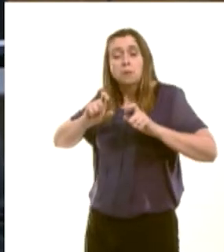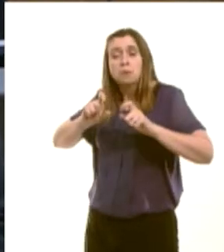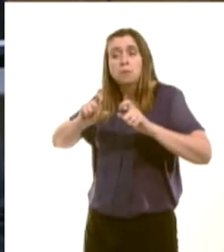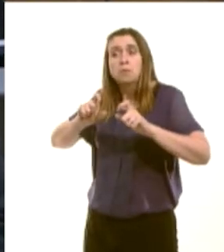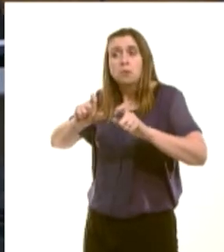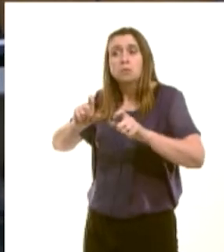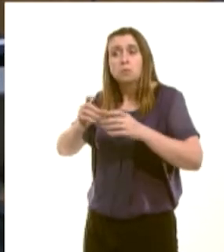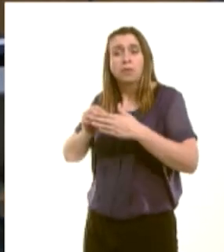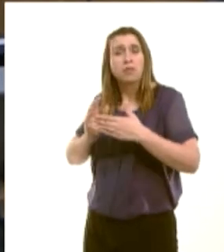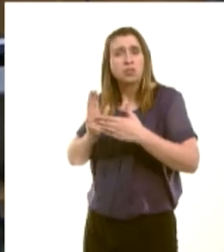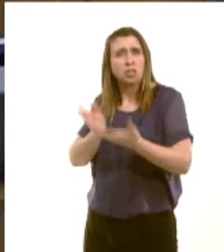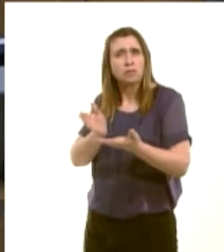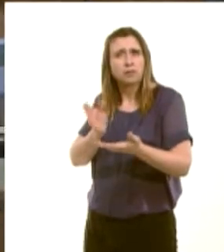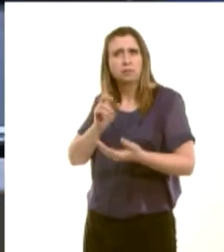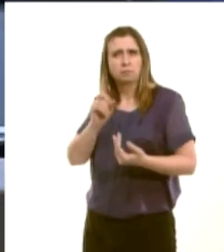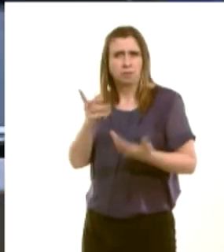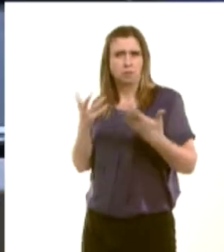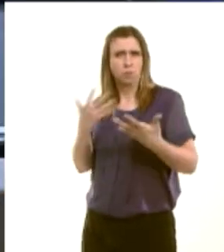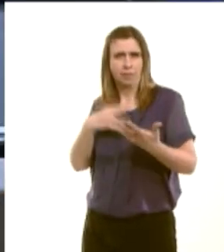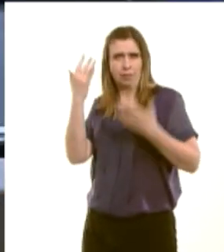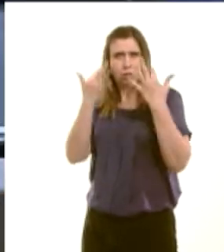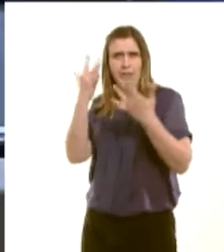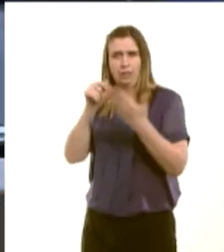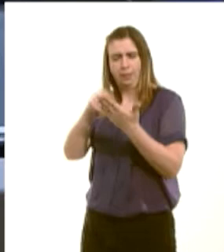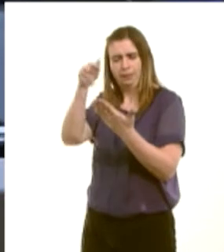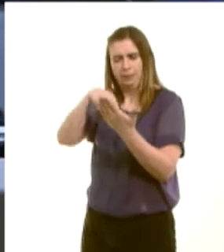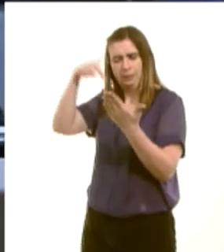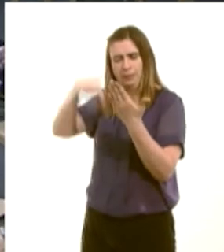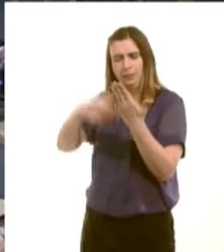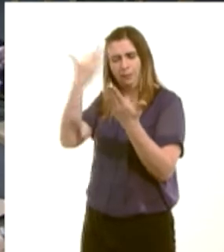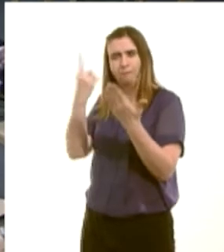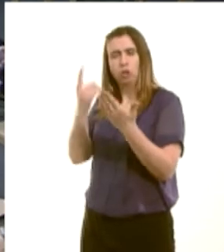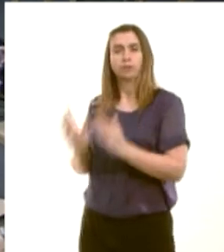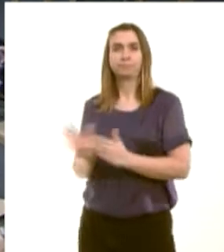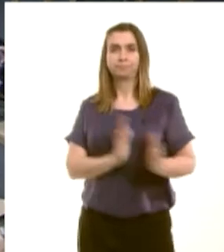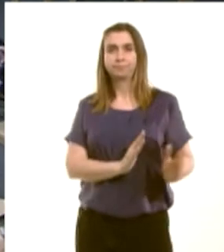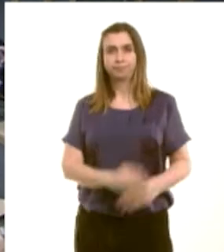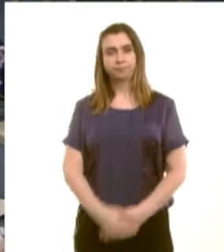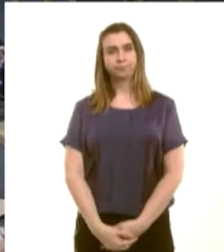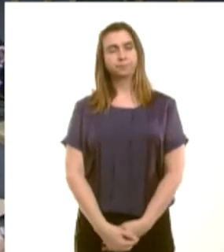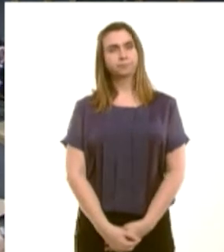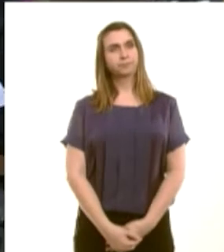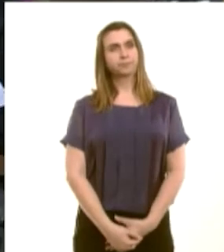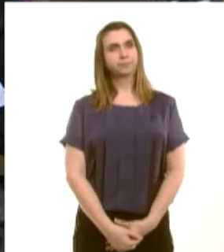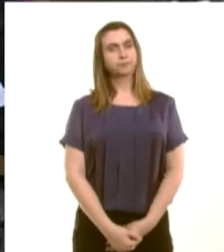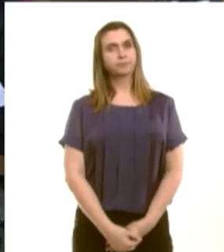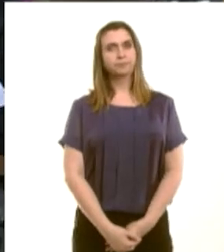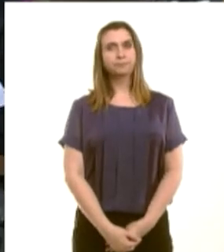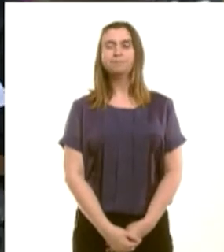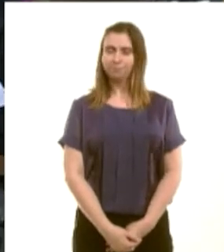bwynt sydd wedi cael ei wneud yn y papur. Keith Davies: 5. A wnaiff y Prif Weinidog